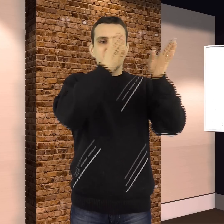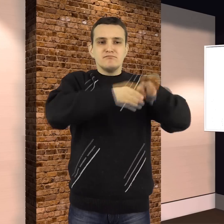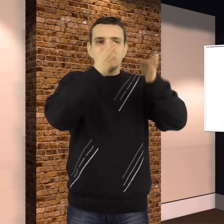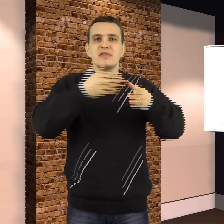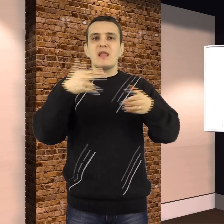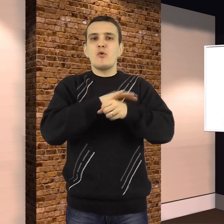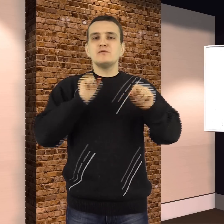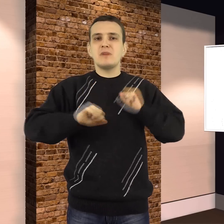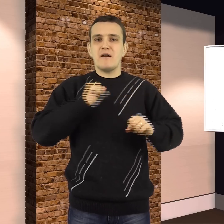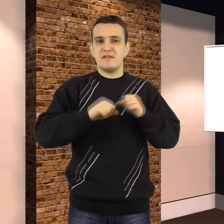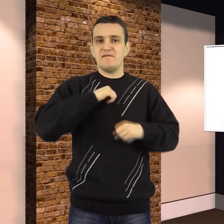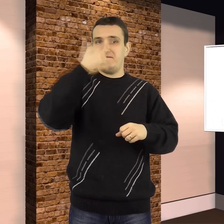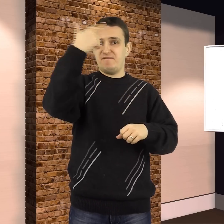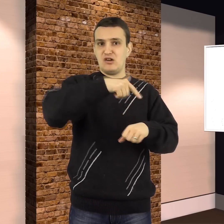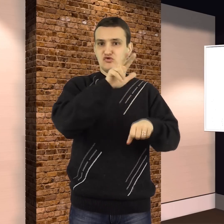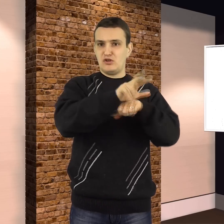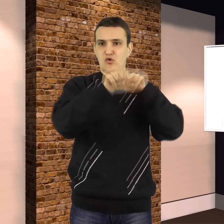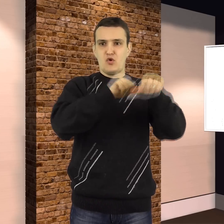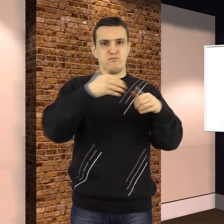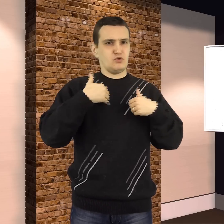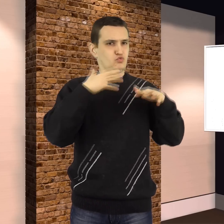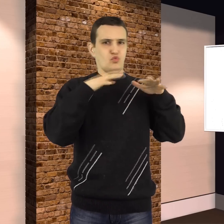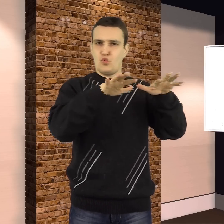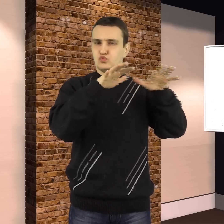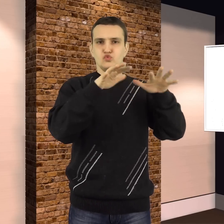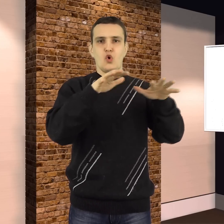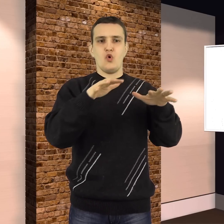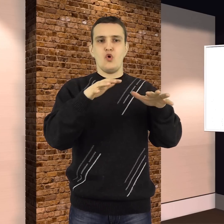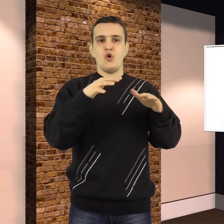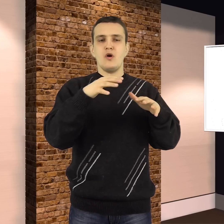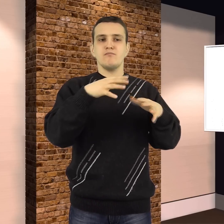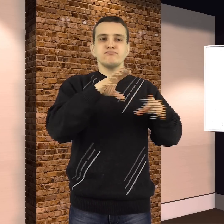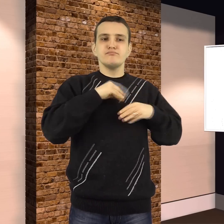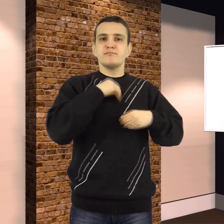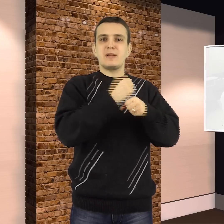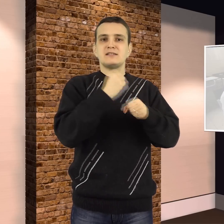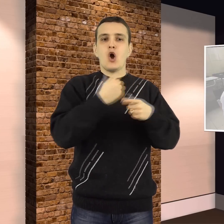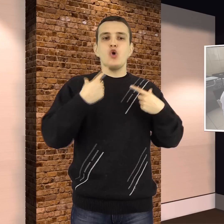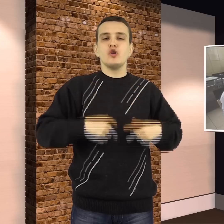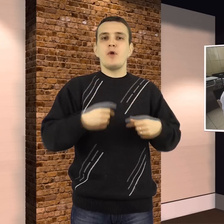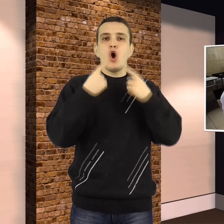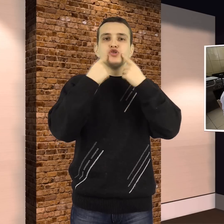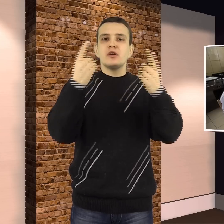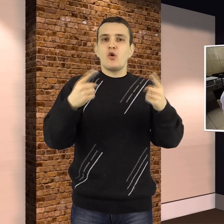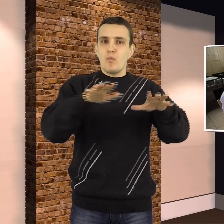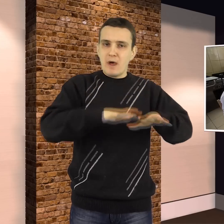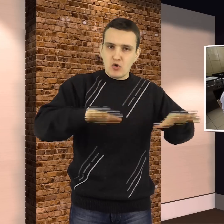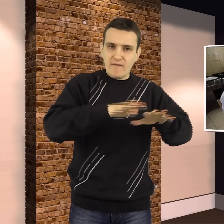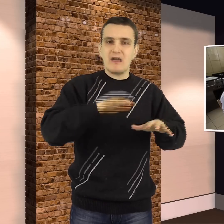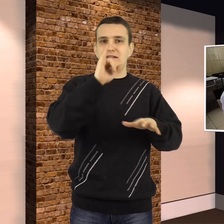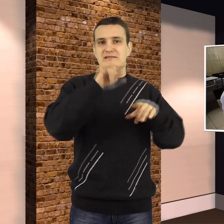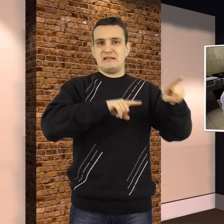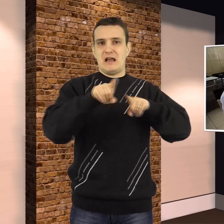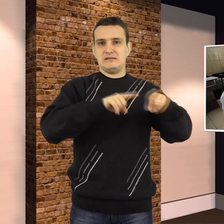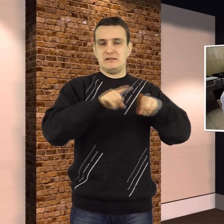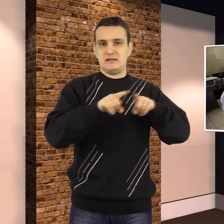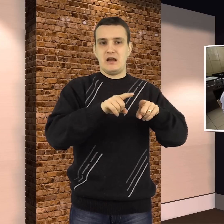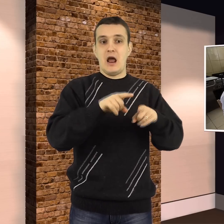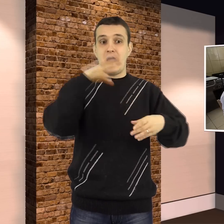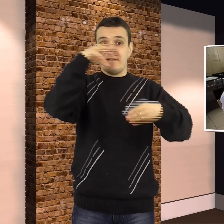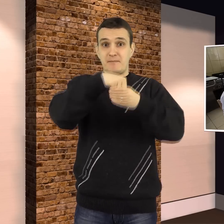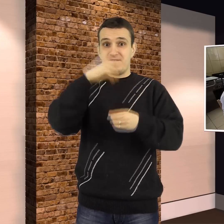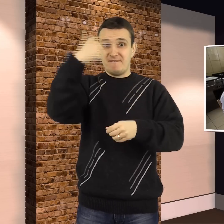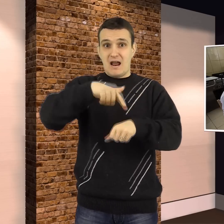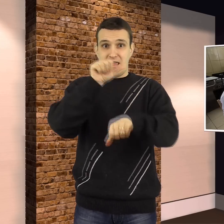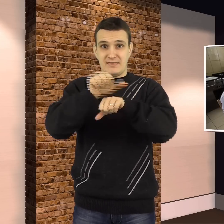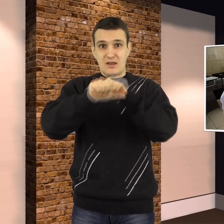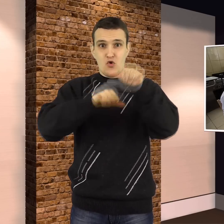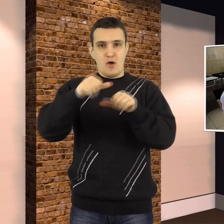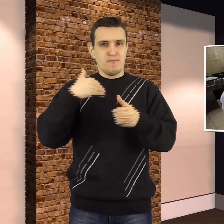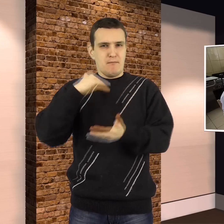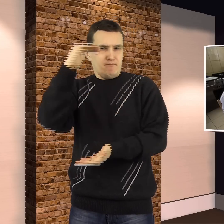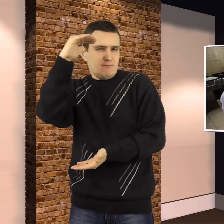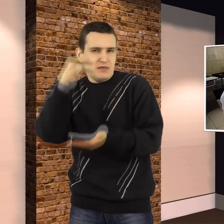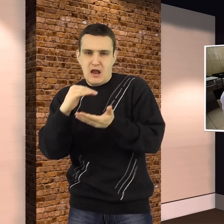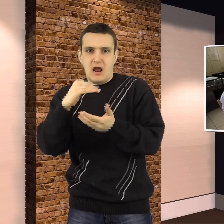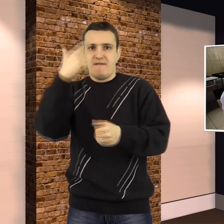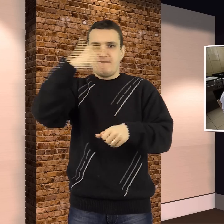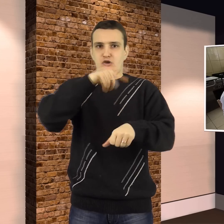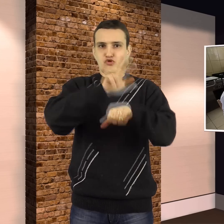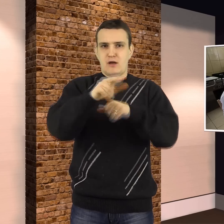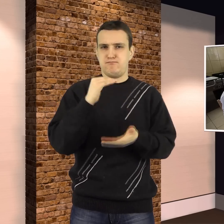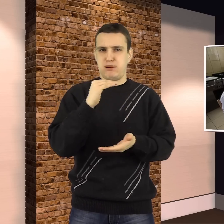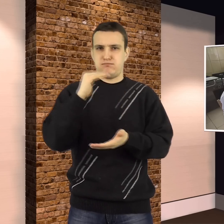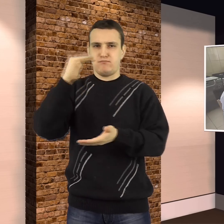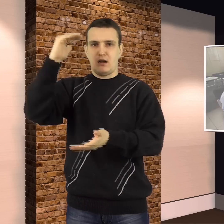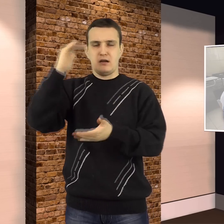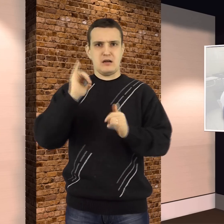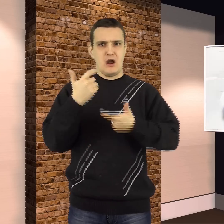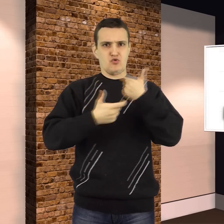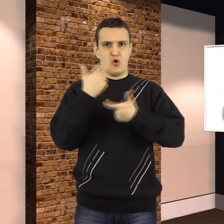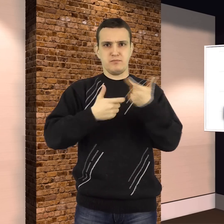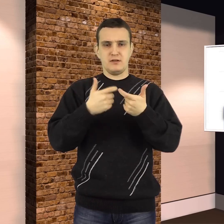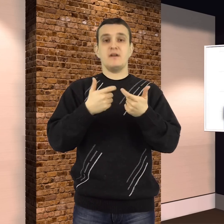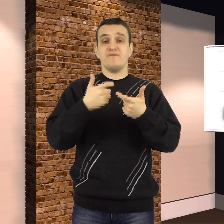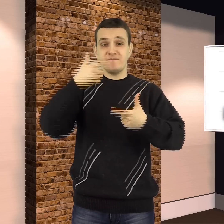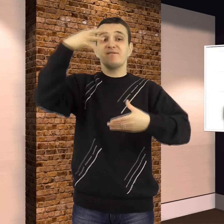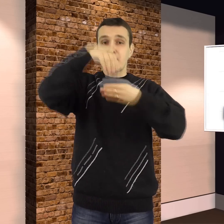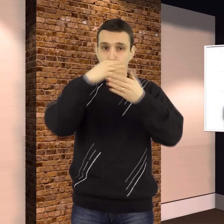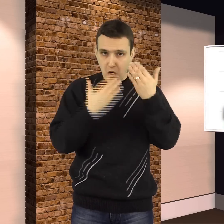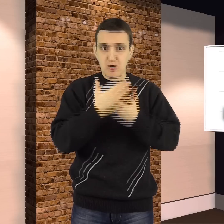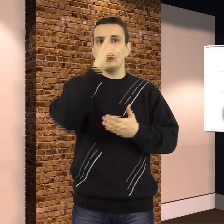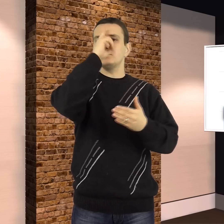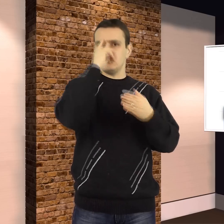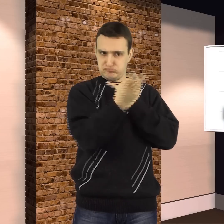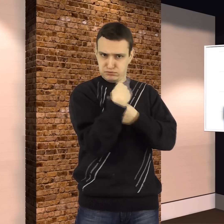W 2013 roku zatrudnionych było bardzo dużo osób niepełnosprawnych mających orzeczenie w stopniu umiarkowanym i znacznym. To efekt wzrostu zatrudnienia osób niepełnosprawnych a także zmiany orzeczenia na stopień wyższy.